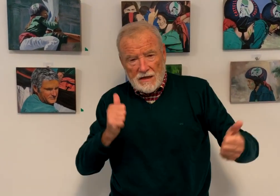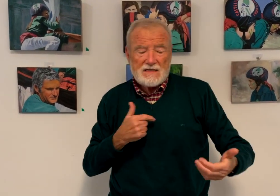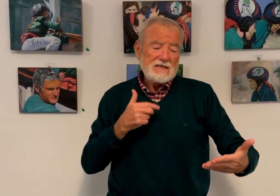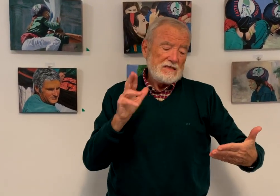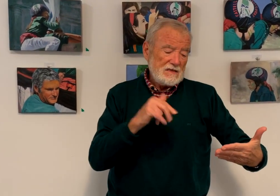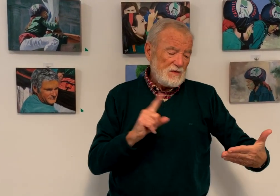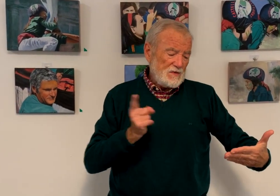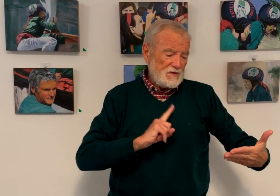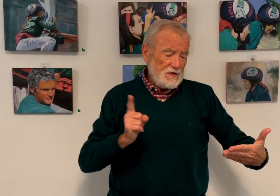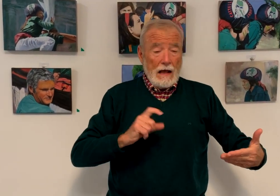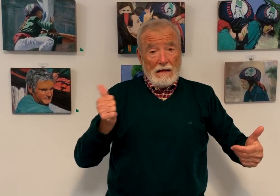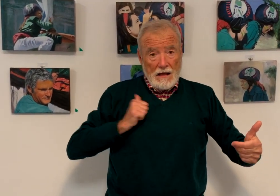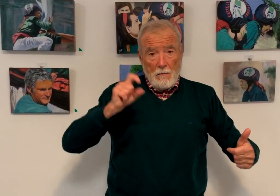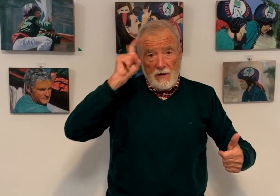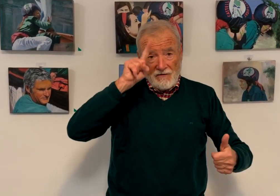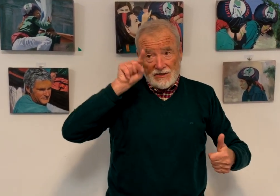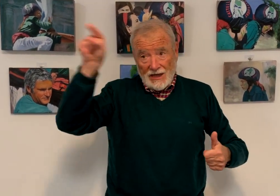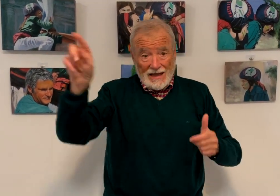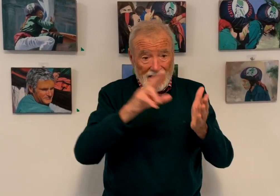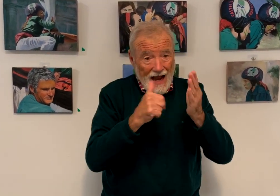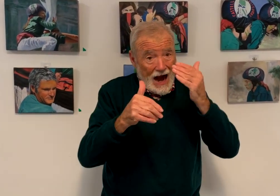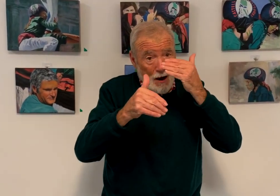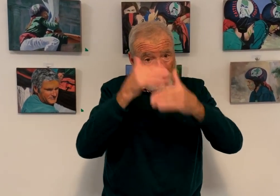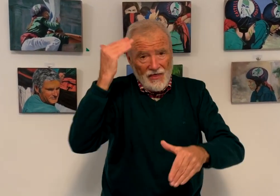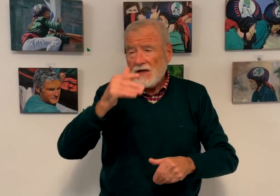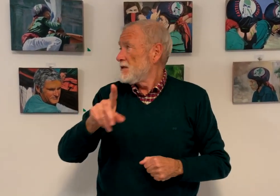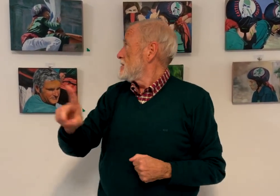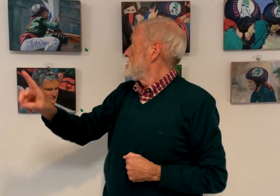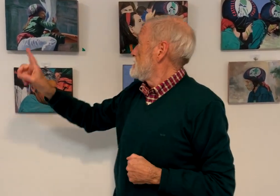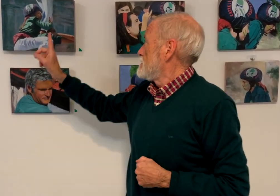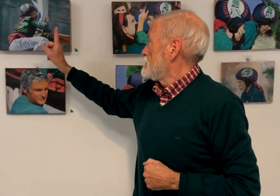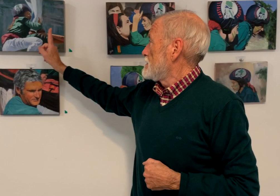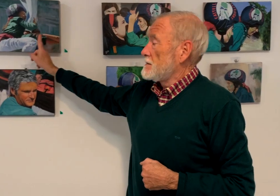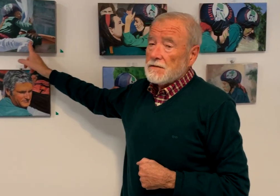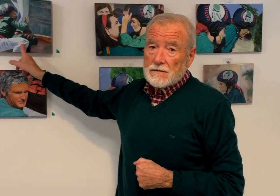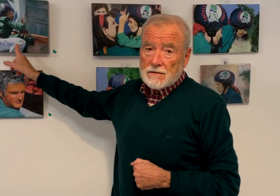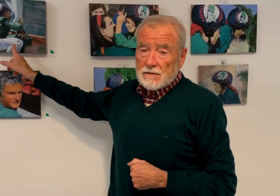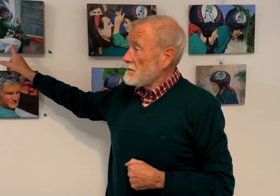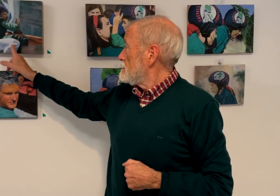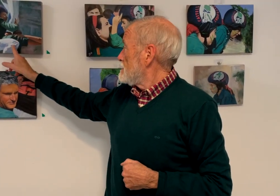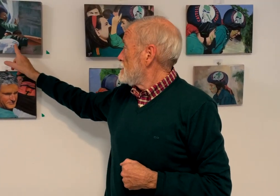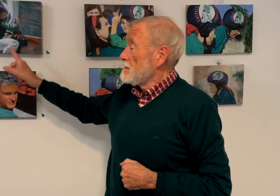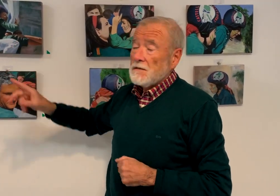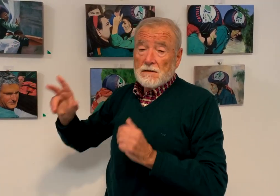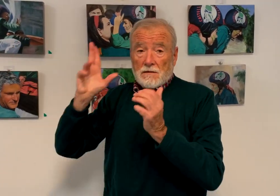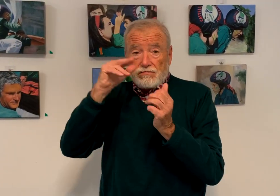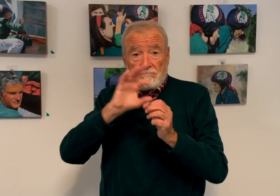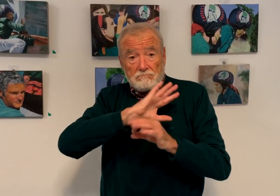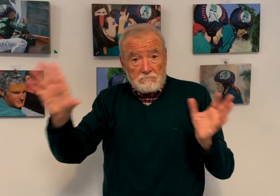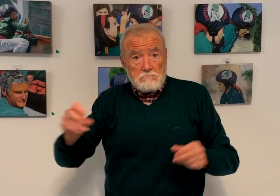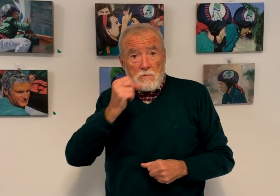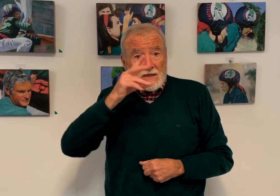Yo me negué, pero entonces aproveché de que el profesor me enseñará, mi primer cuadro es este. Una vez terminado